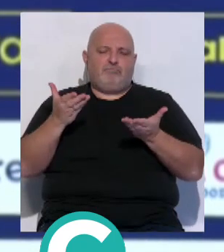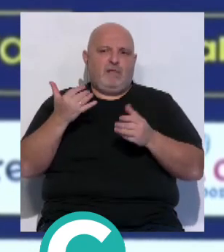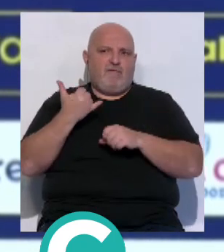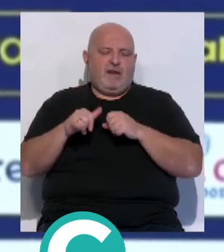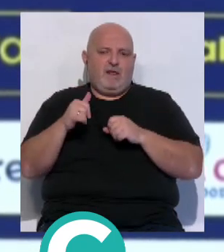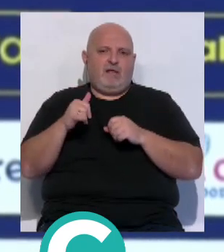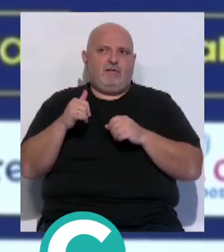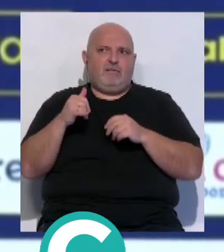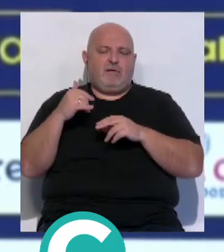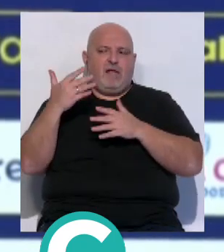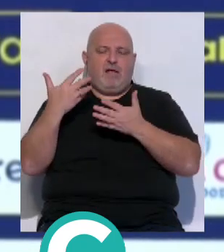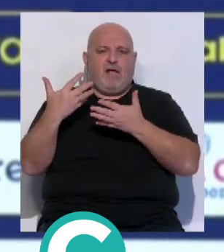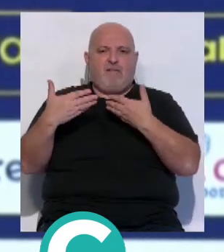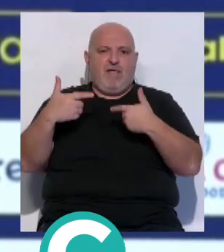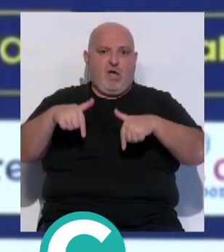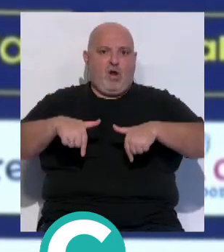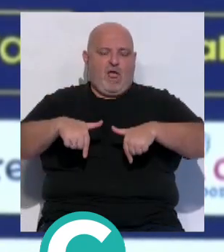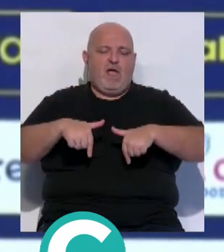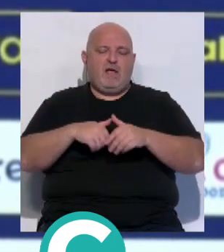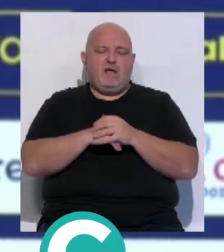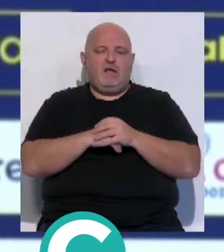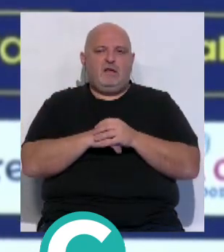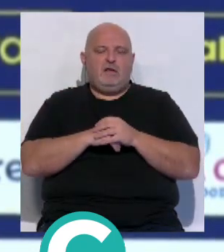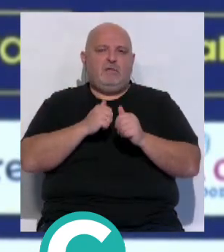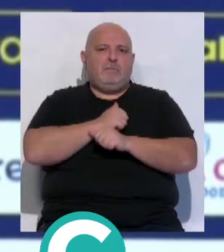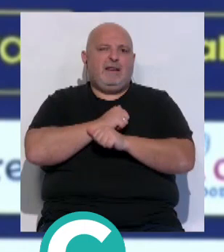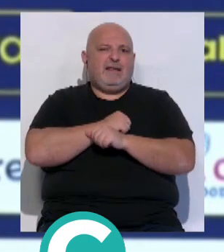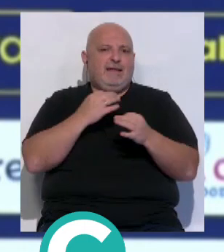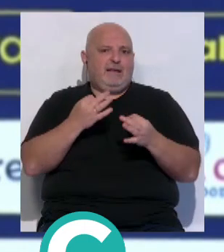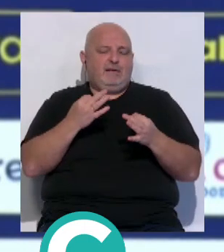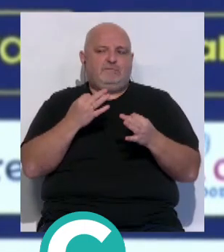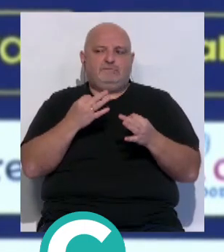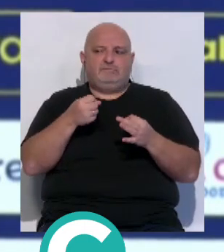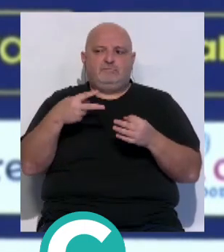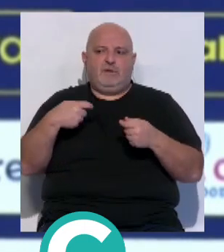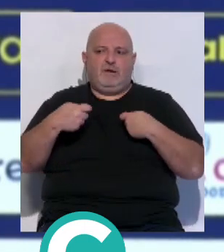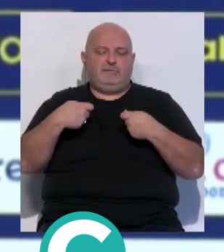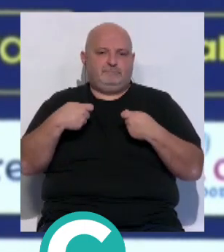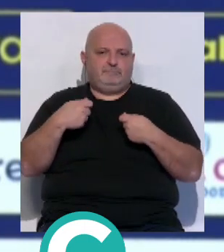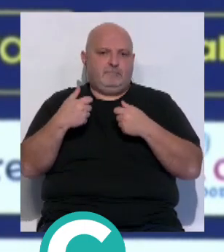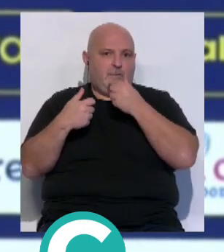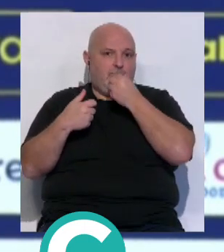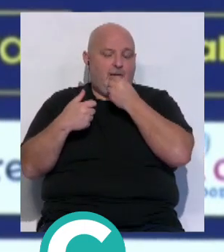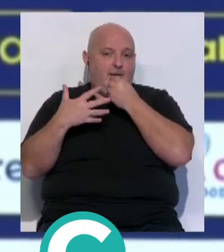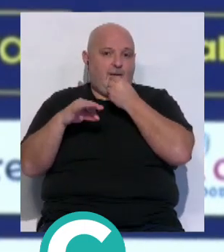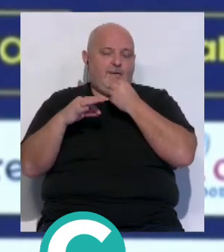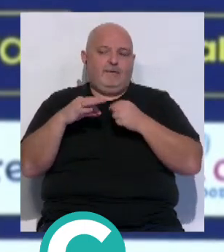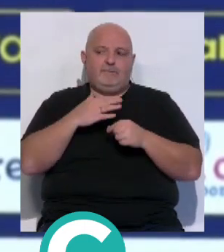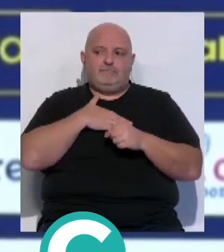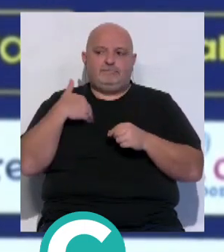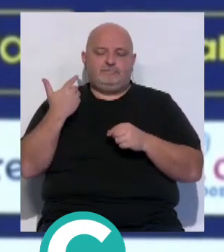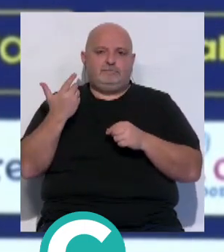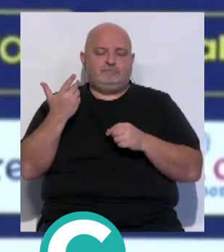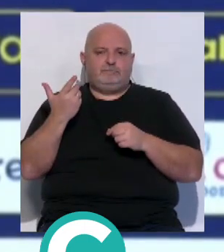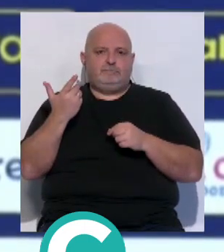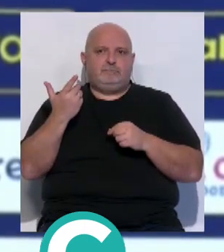hablando un poco de ahora estaba a la espera de negociaciones y nada estaba me recibí el llamado